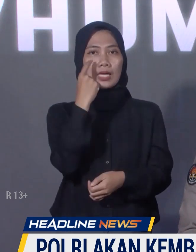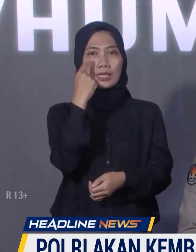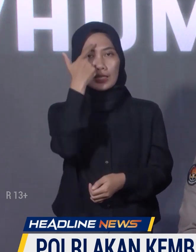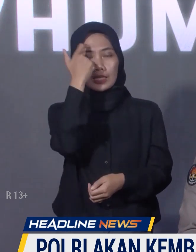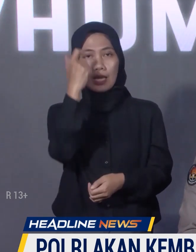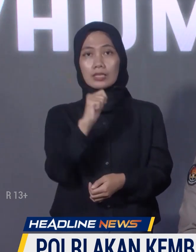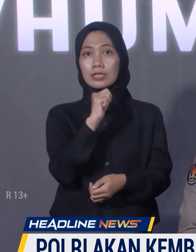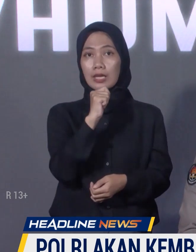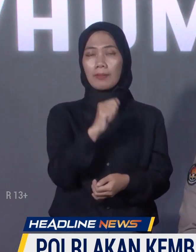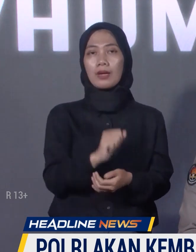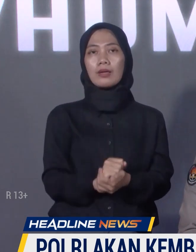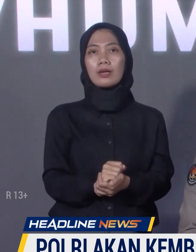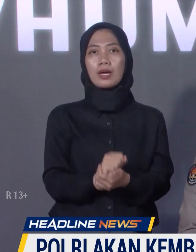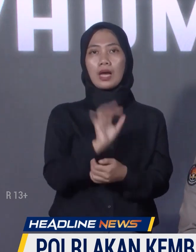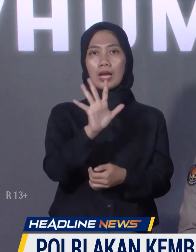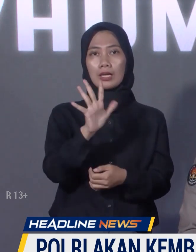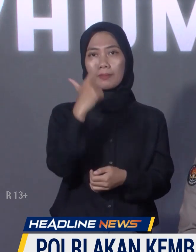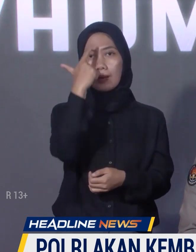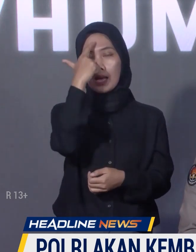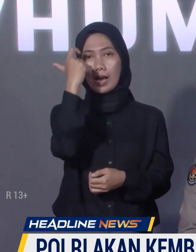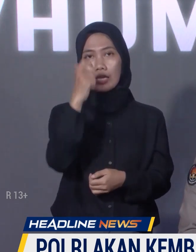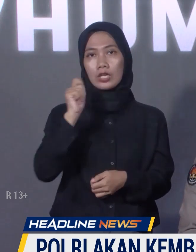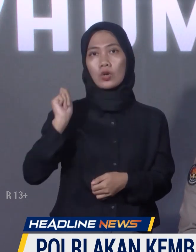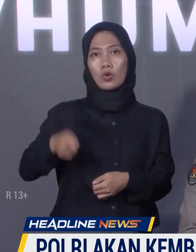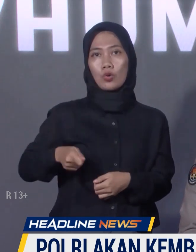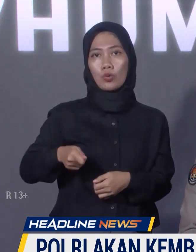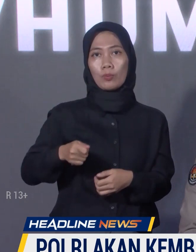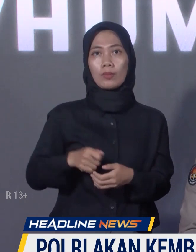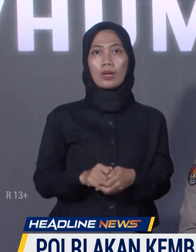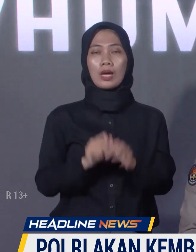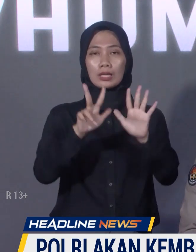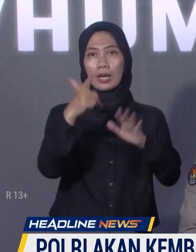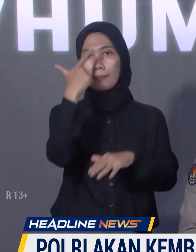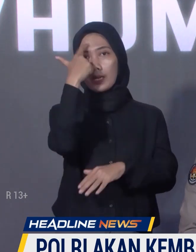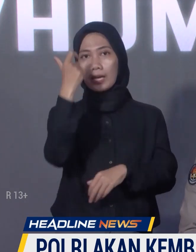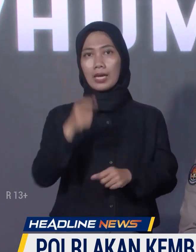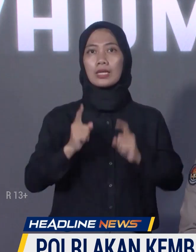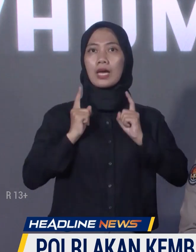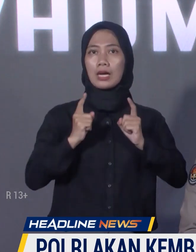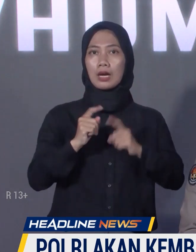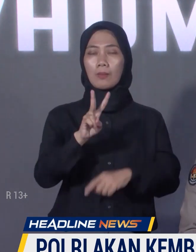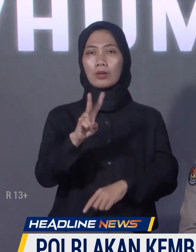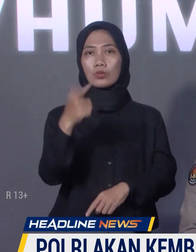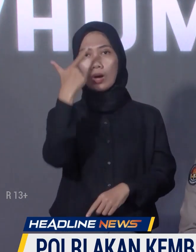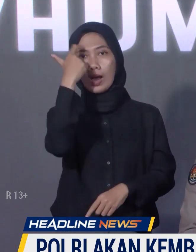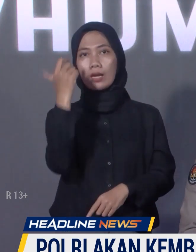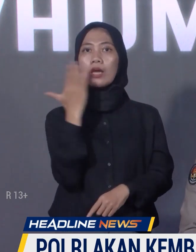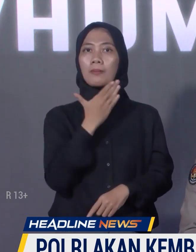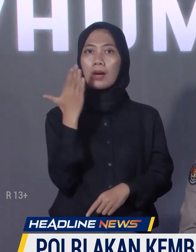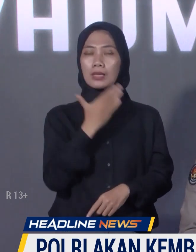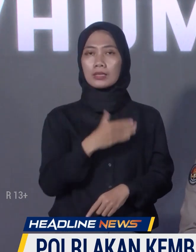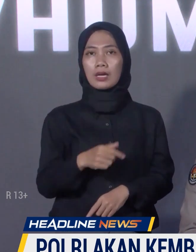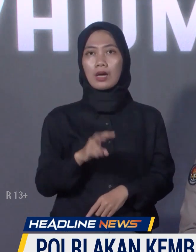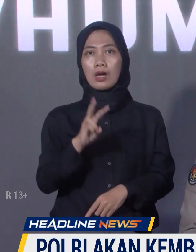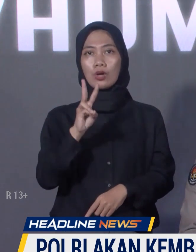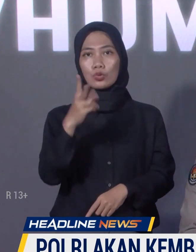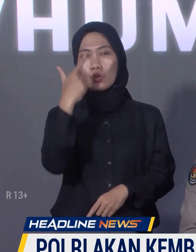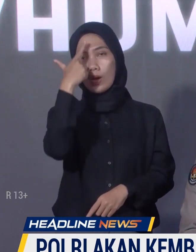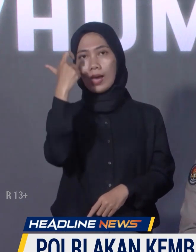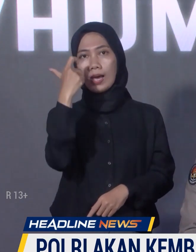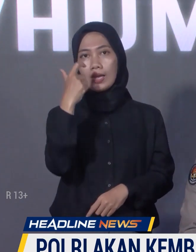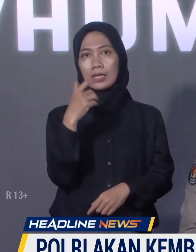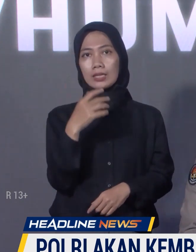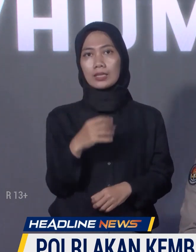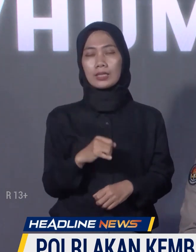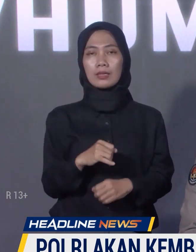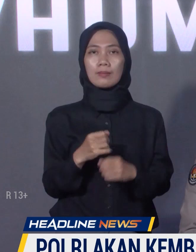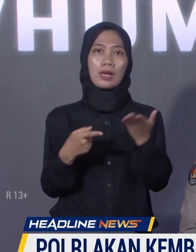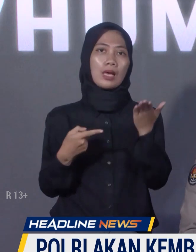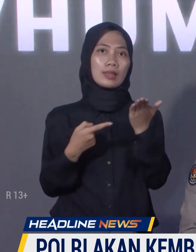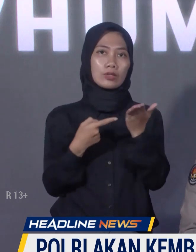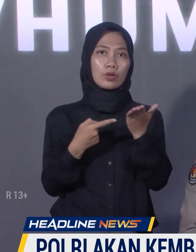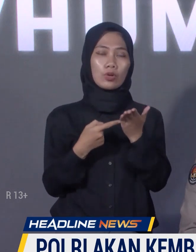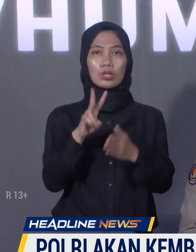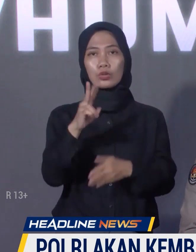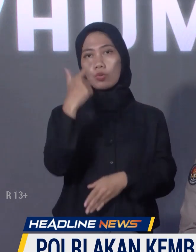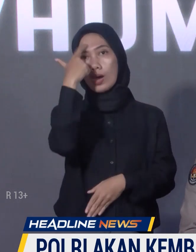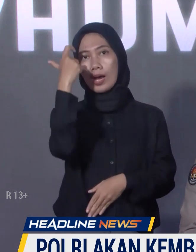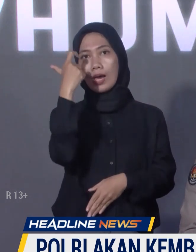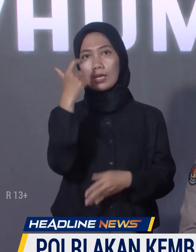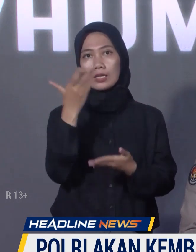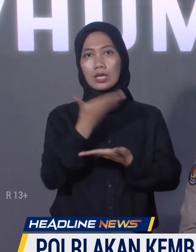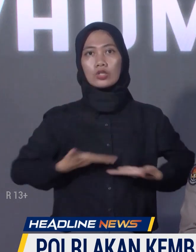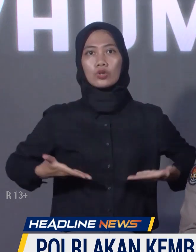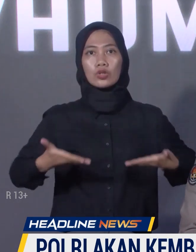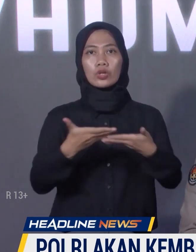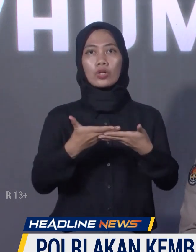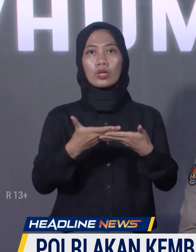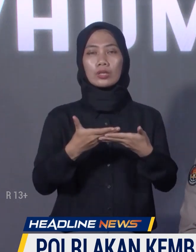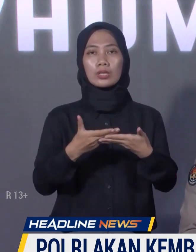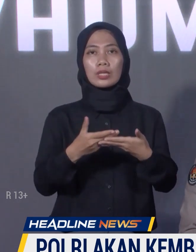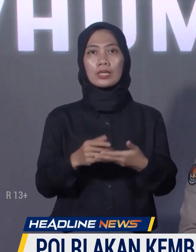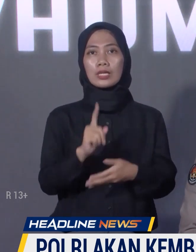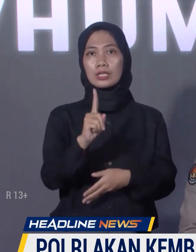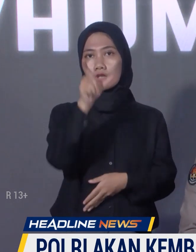adalah 5 ahli pidana 8 ahli agama 2 ahli bahasa 2 ahli ite 2 ahli sosiologi satu alih lapor setelah